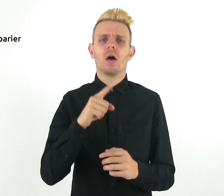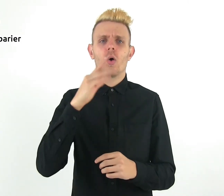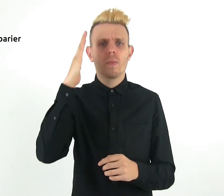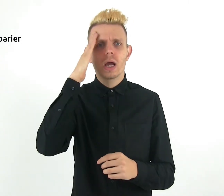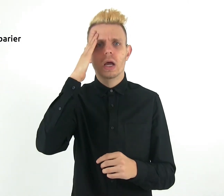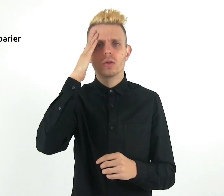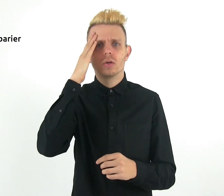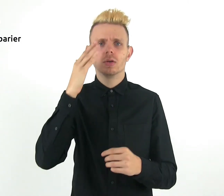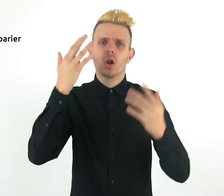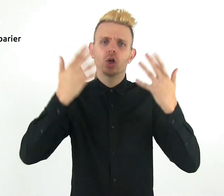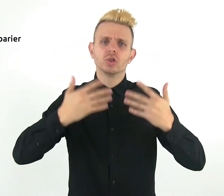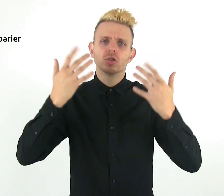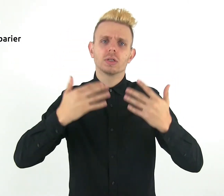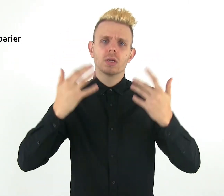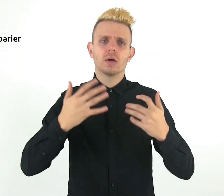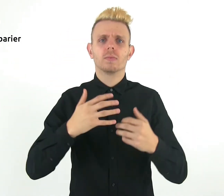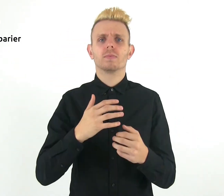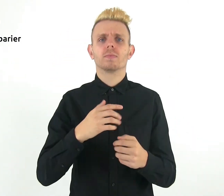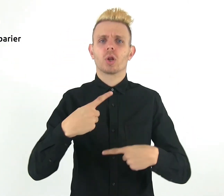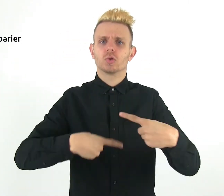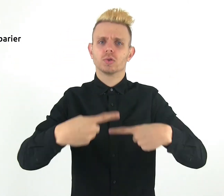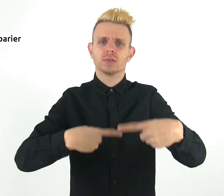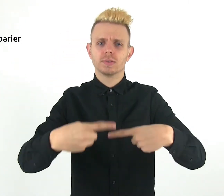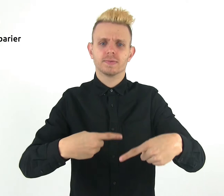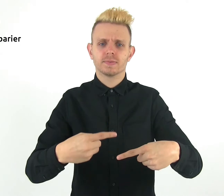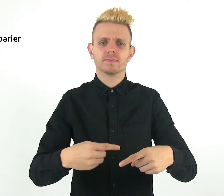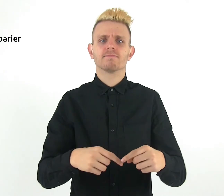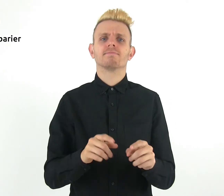umiejętność rozliczania, produkcji